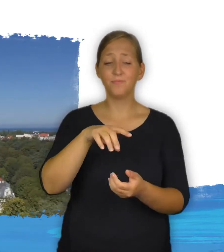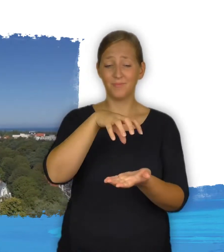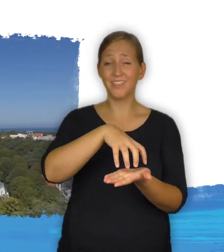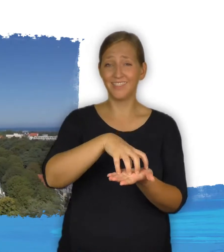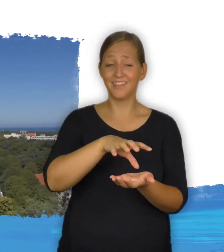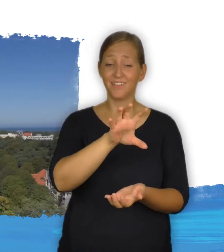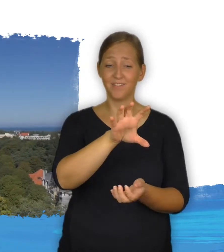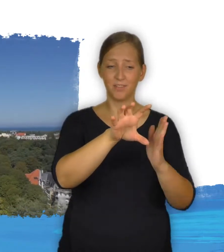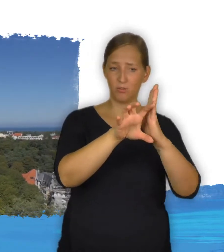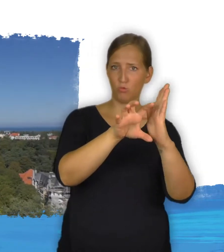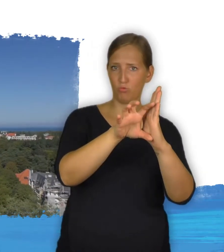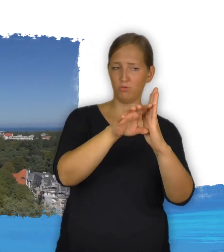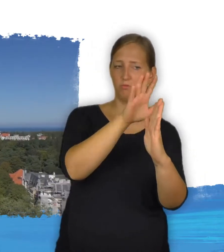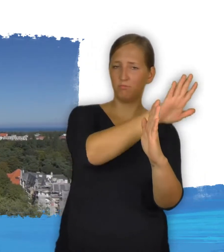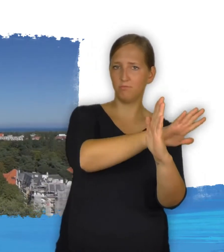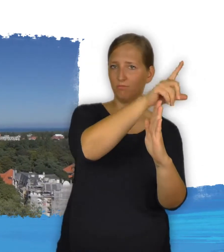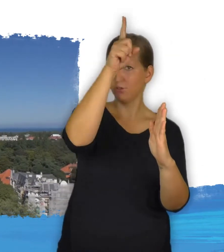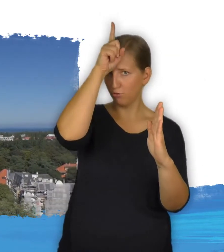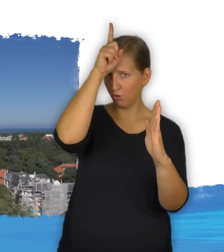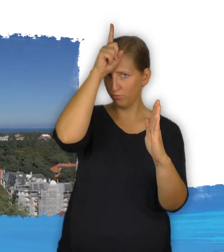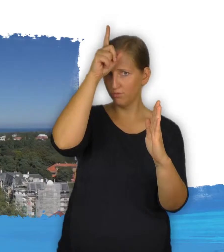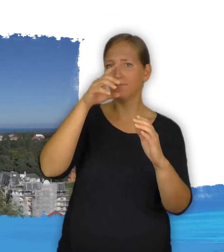Graniczy z Niemcami.